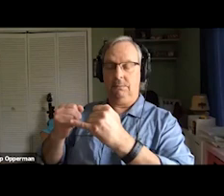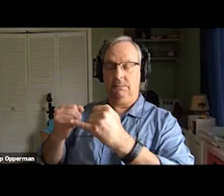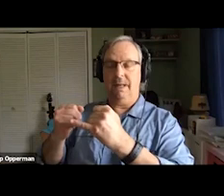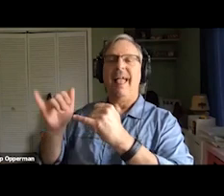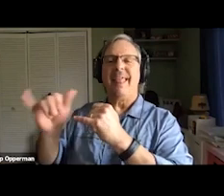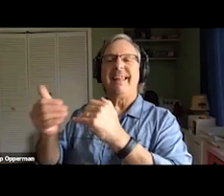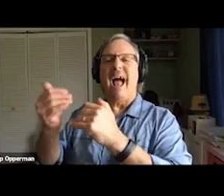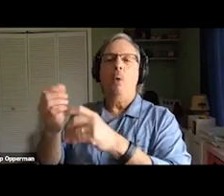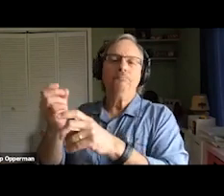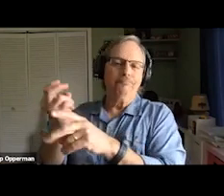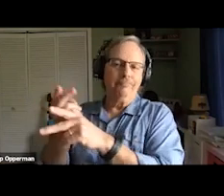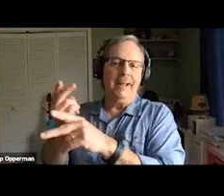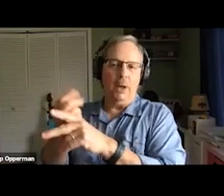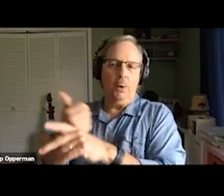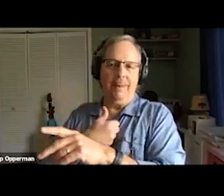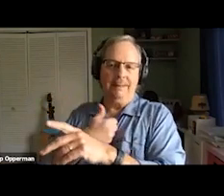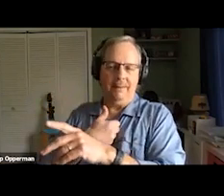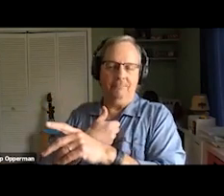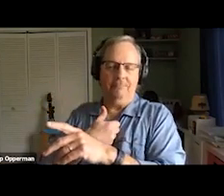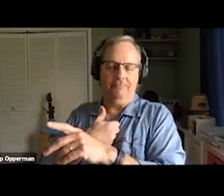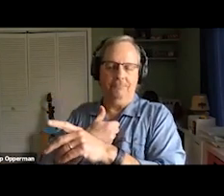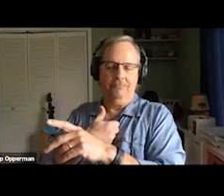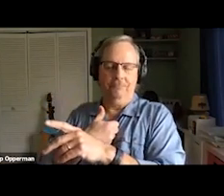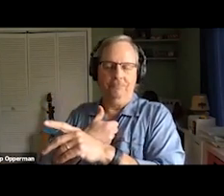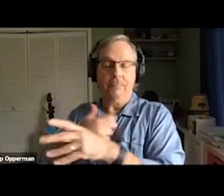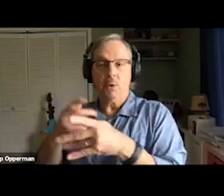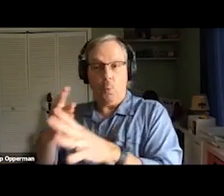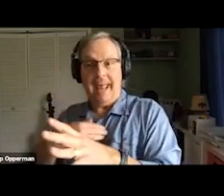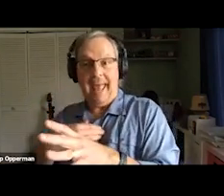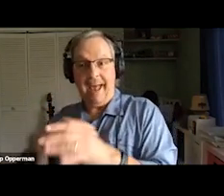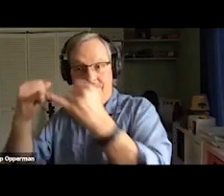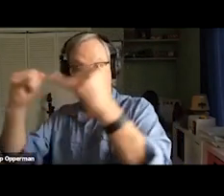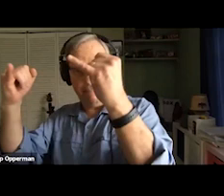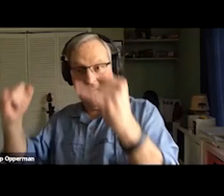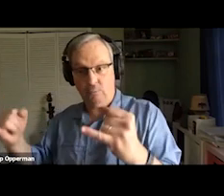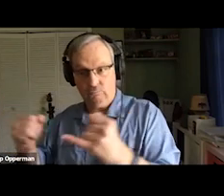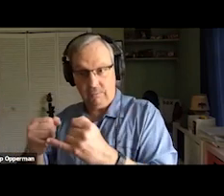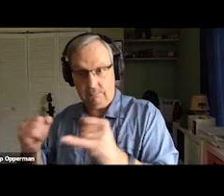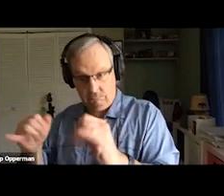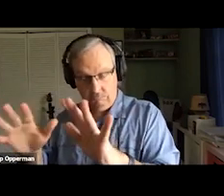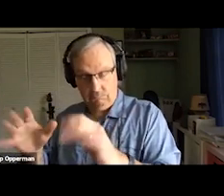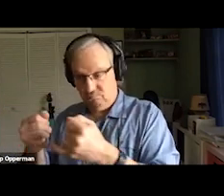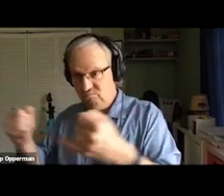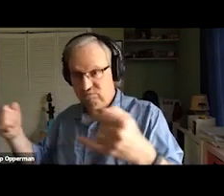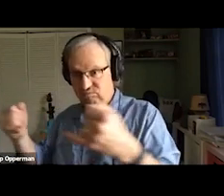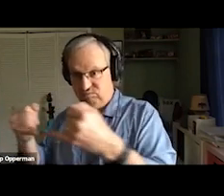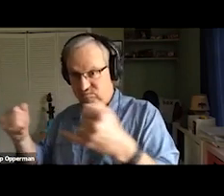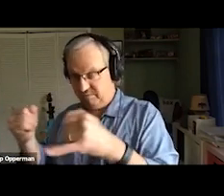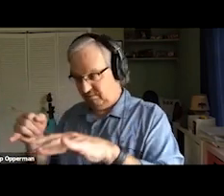Y hay una manera de tener límites o tener esas líneas sin tener que sentir